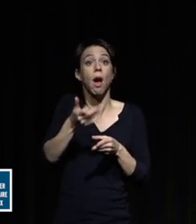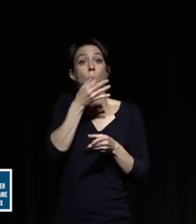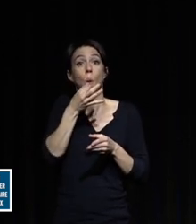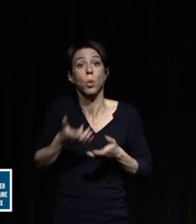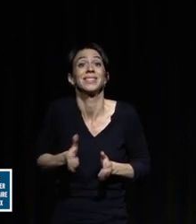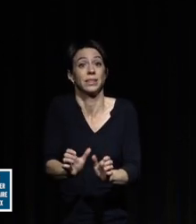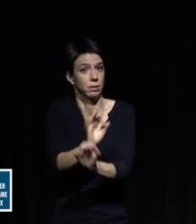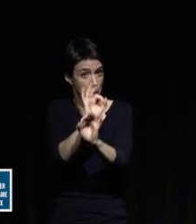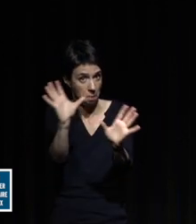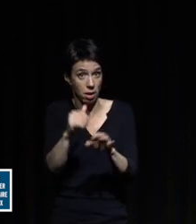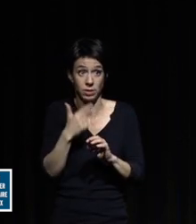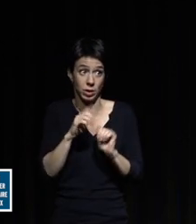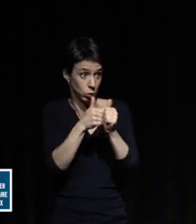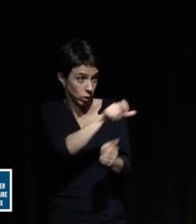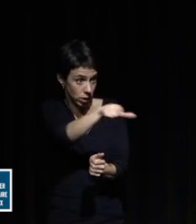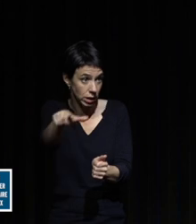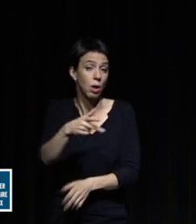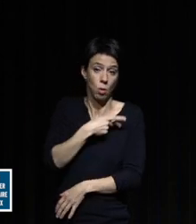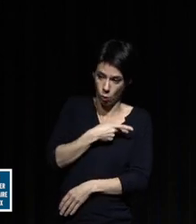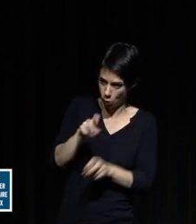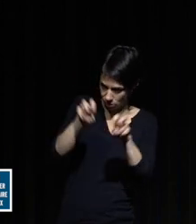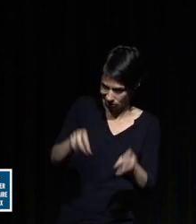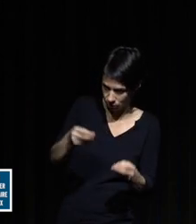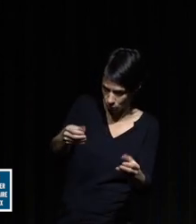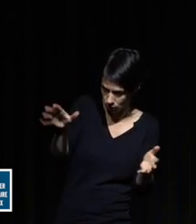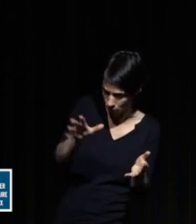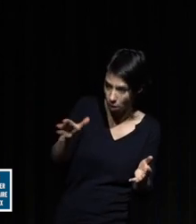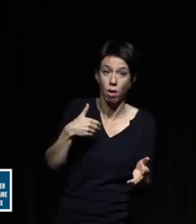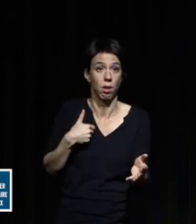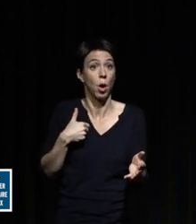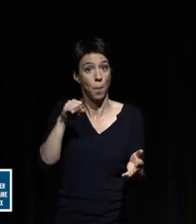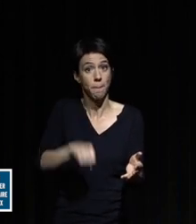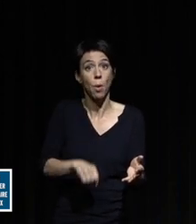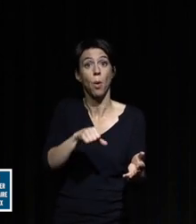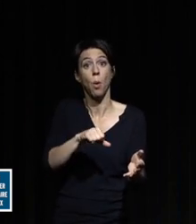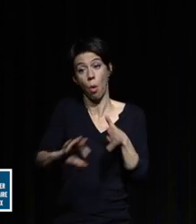suivant à qui vous adresser on peut vous demander de faire une contraception mécanique ou pas c'est